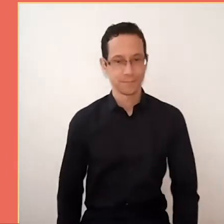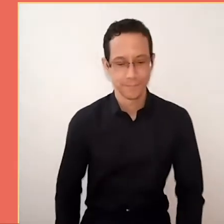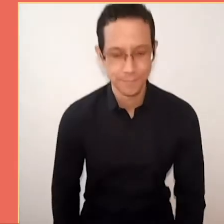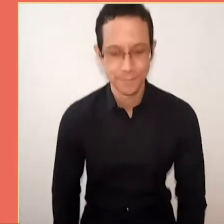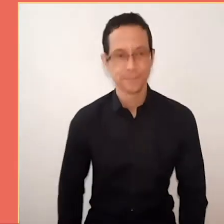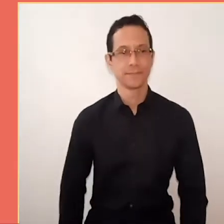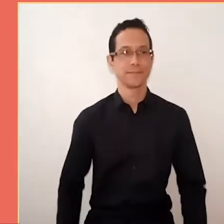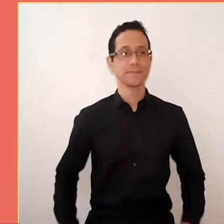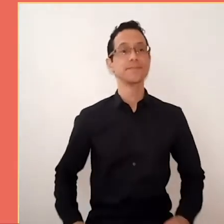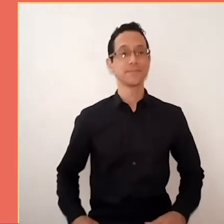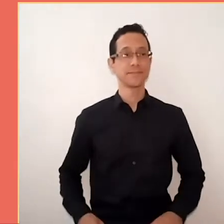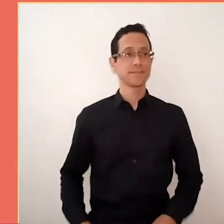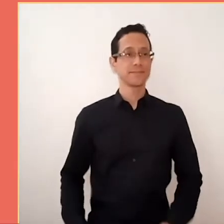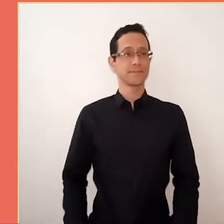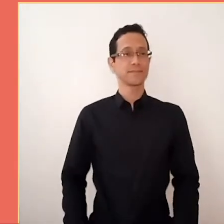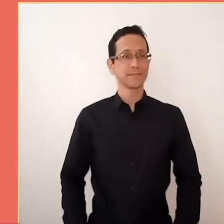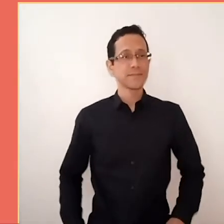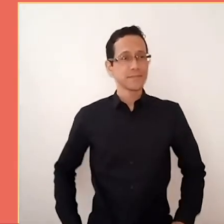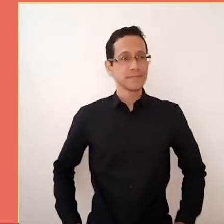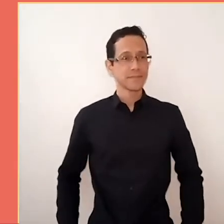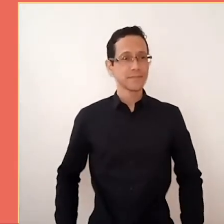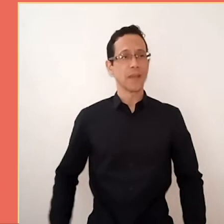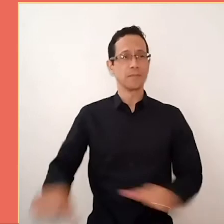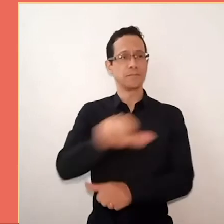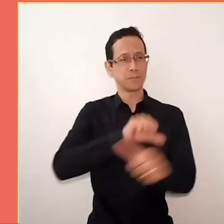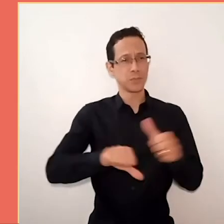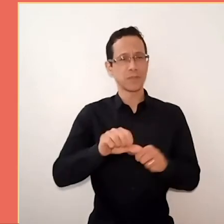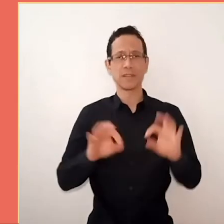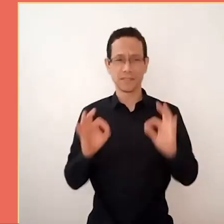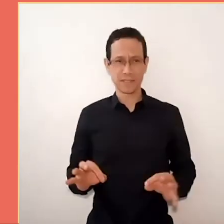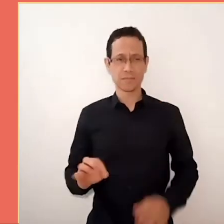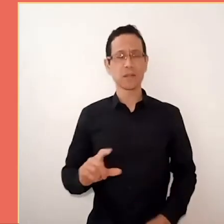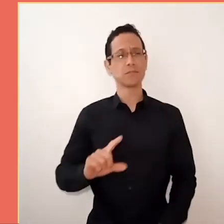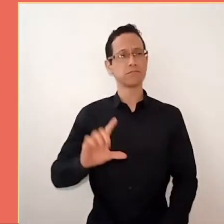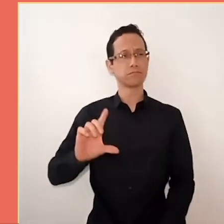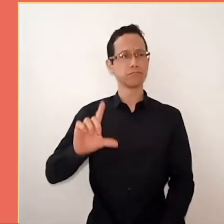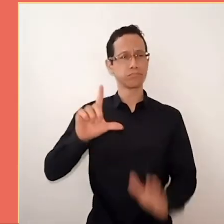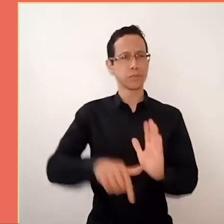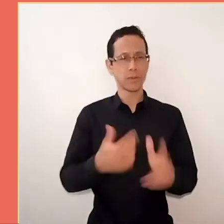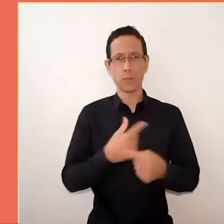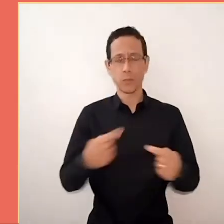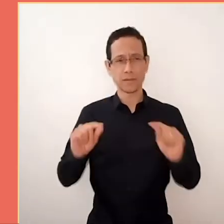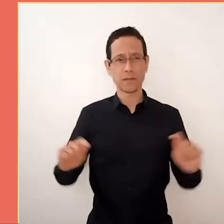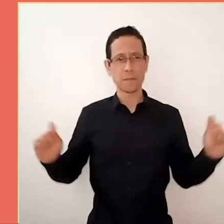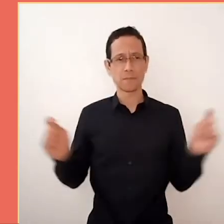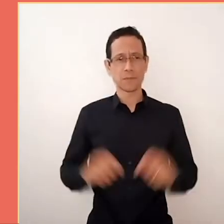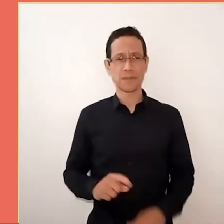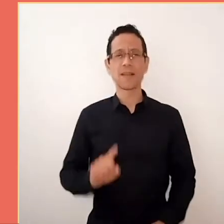então, eu acho que a gente está com um atraso maior do que estávamos e com uma possibilidade de chegar aonde a gente deveria chegar